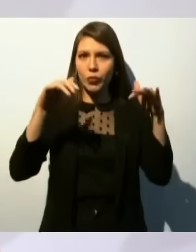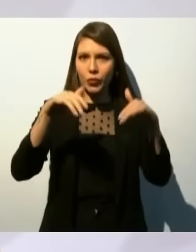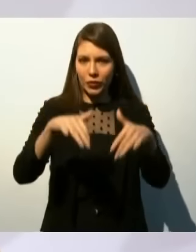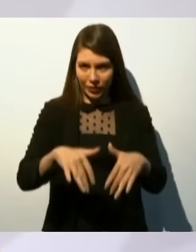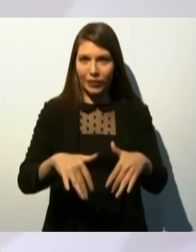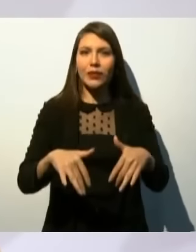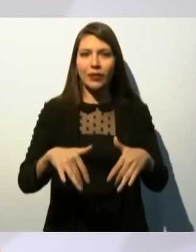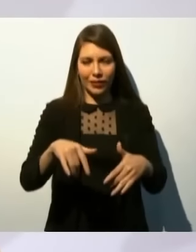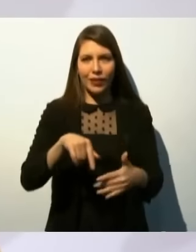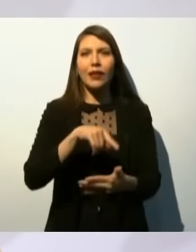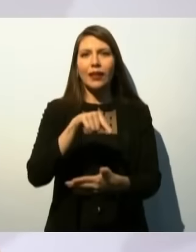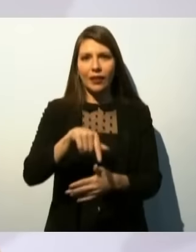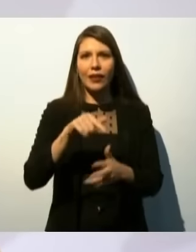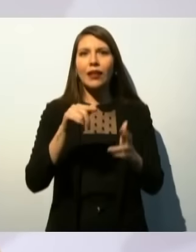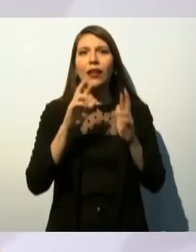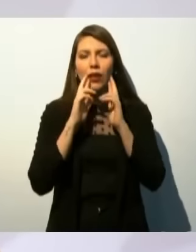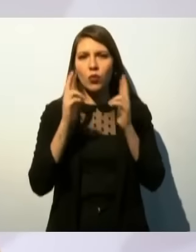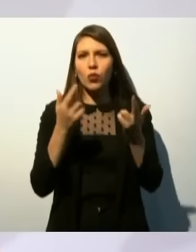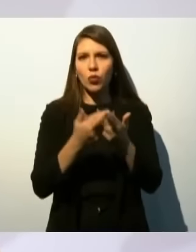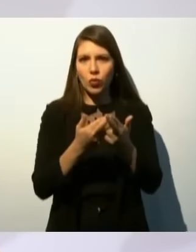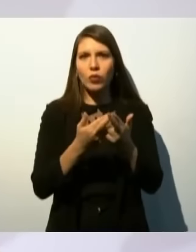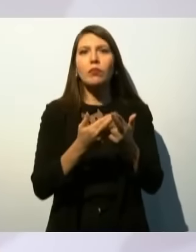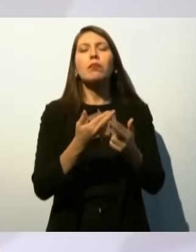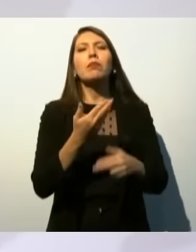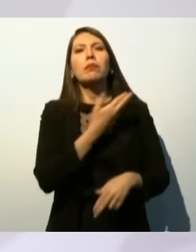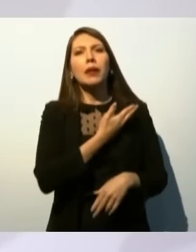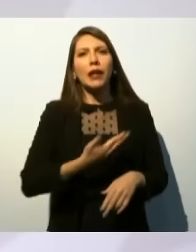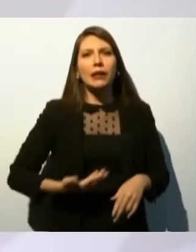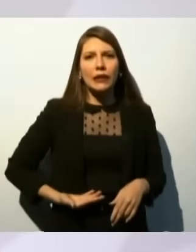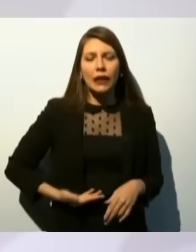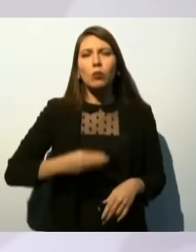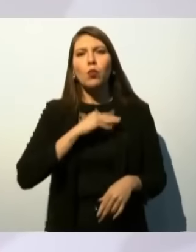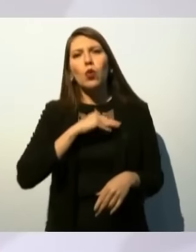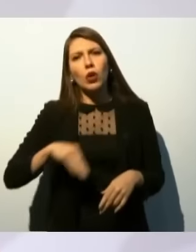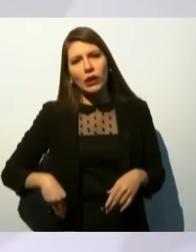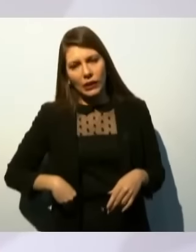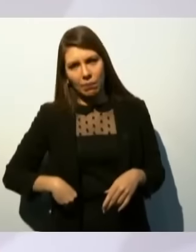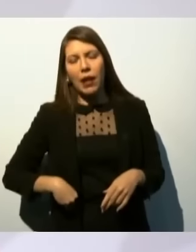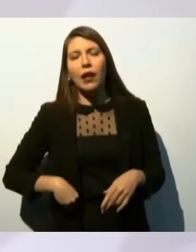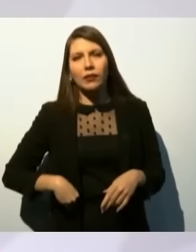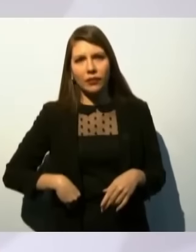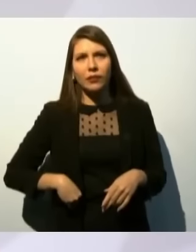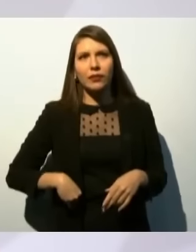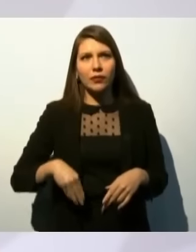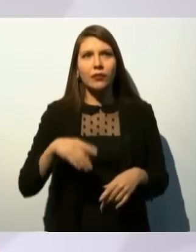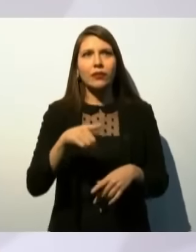y presidentes municipales algunos nacionales y la mayoría de orígenes